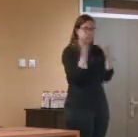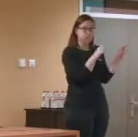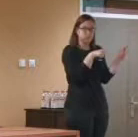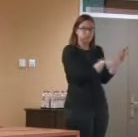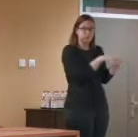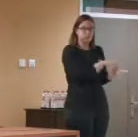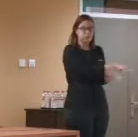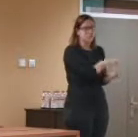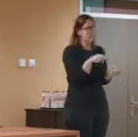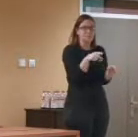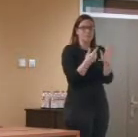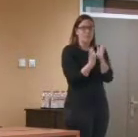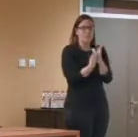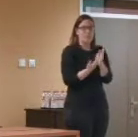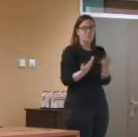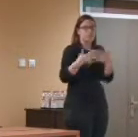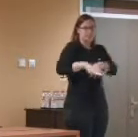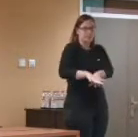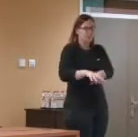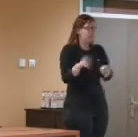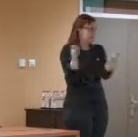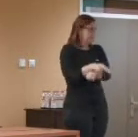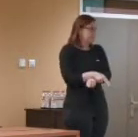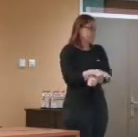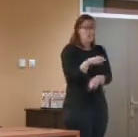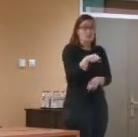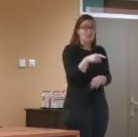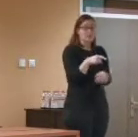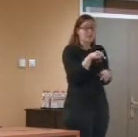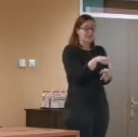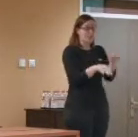el caso fue sobreseído y por tanto quedó en libertad.